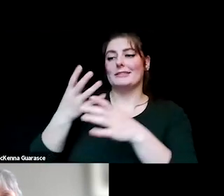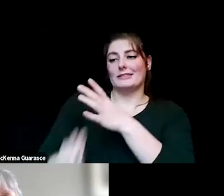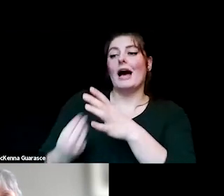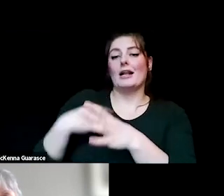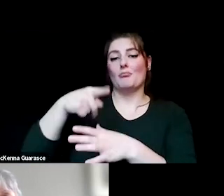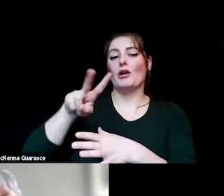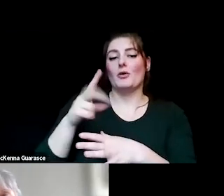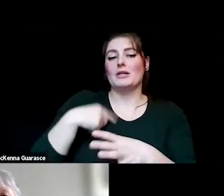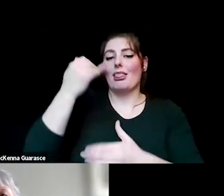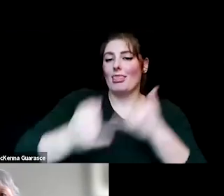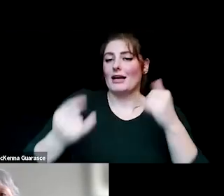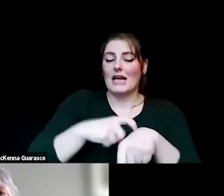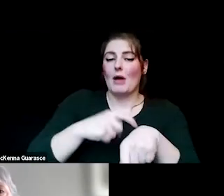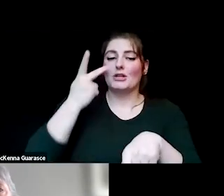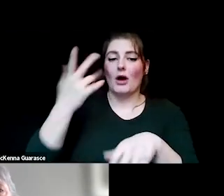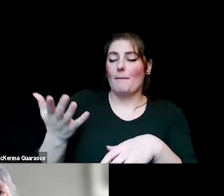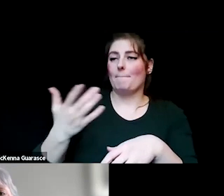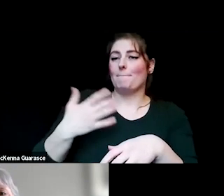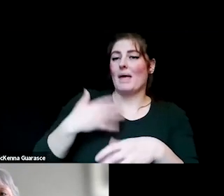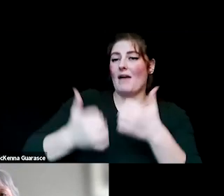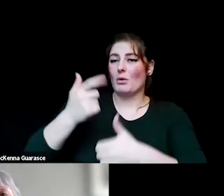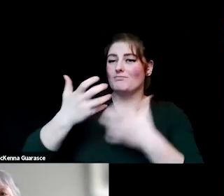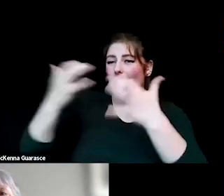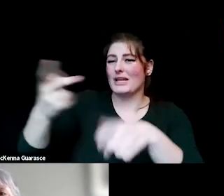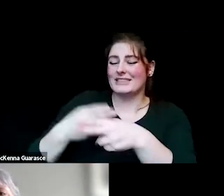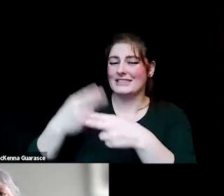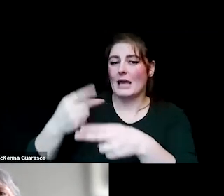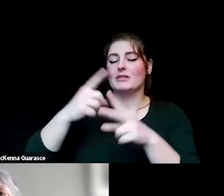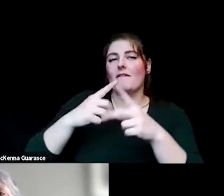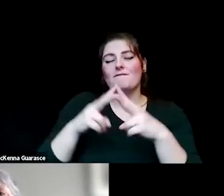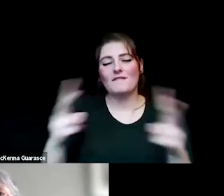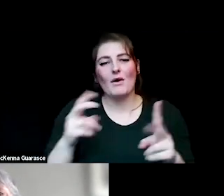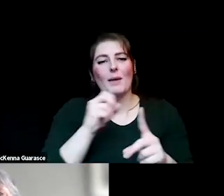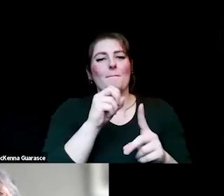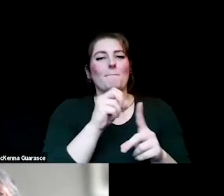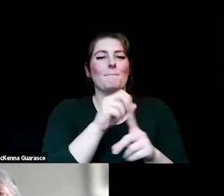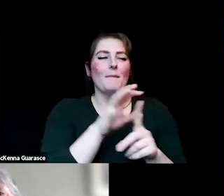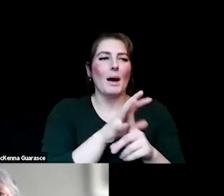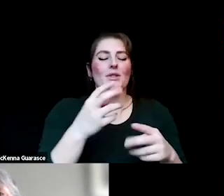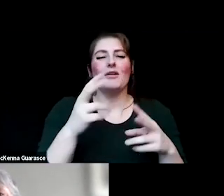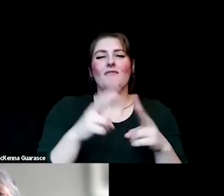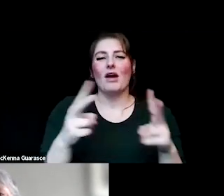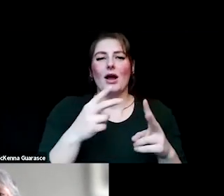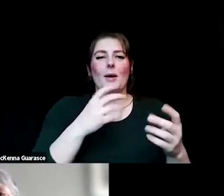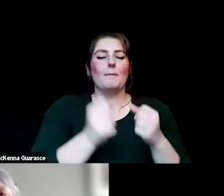todo el mundo sabía su nombre porque él era muy popular y muy querido. Pero eso no cambió el hecho